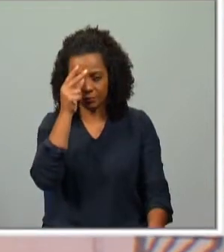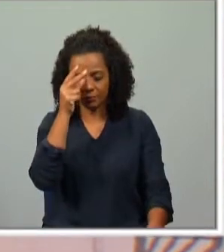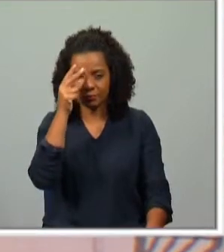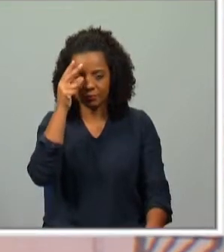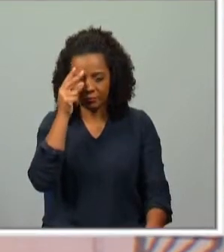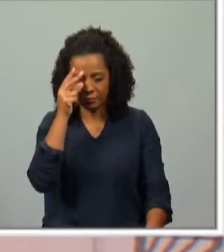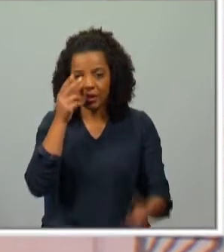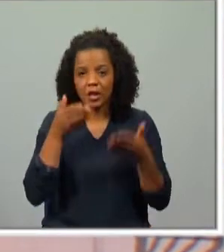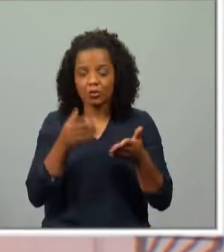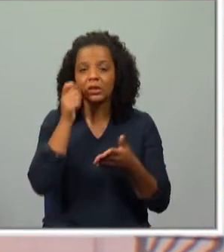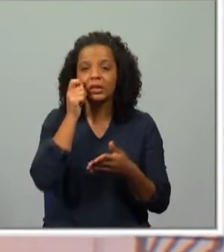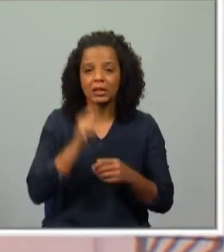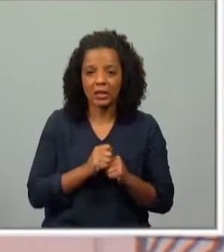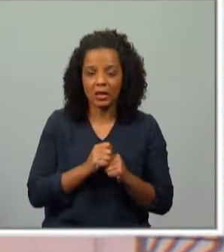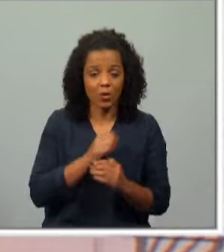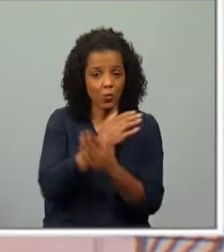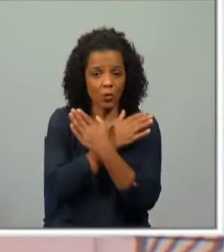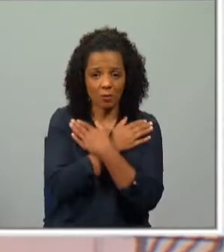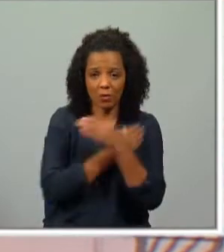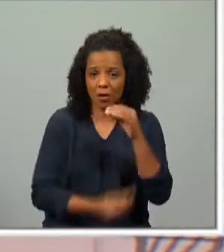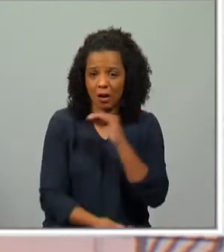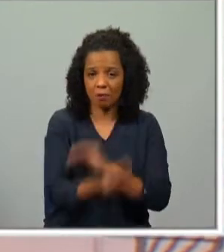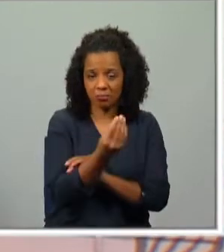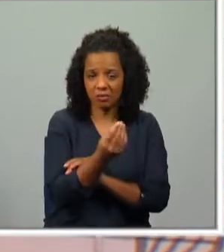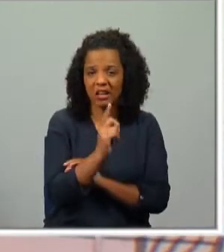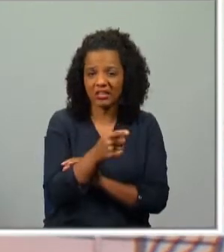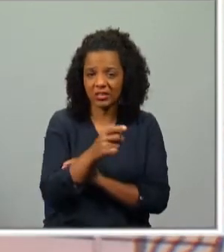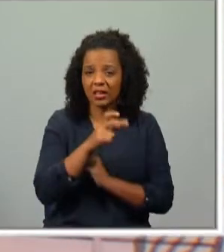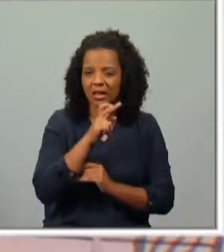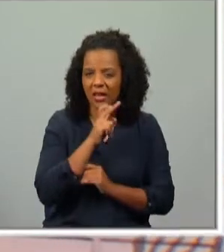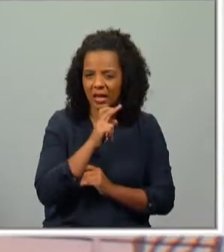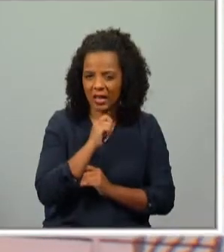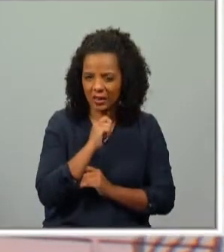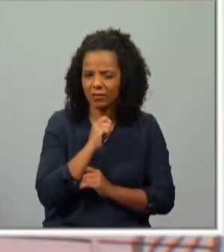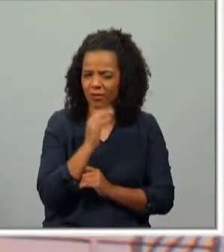o vai ajudar é o amigo mais Improvável um rato não deixe de ler é um livro 將幫助是最不可能的朋友一隻老鼠不停地讀它是一本書